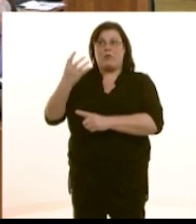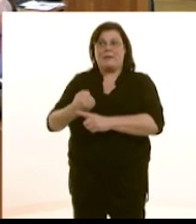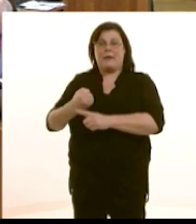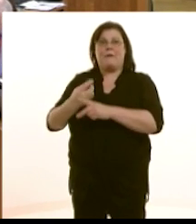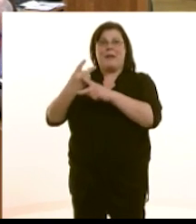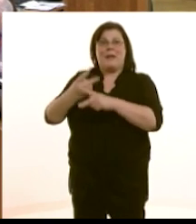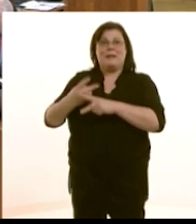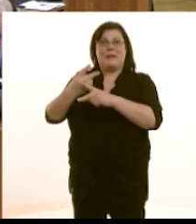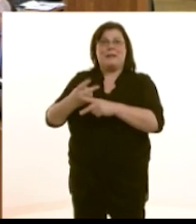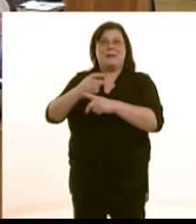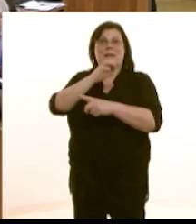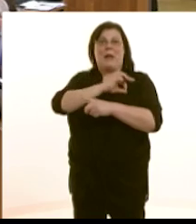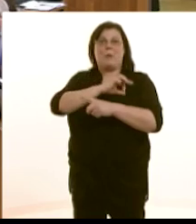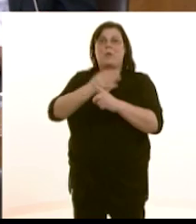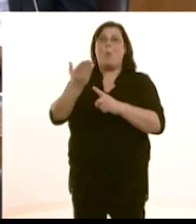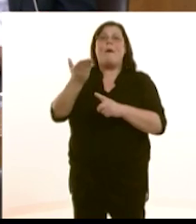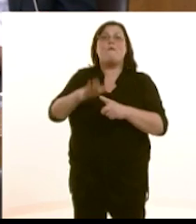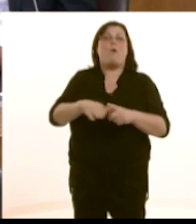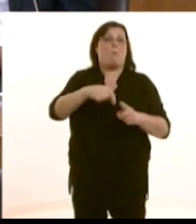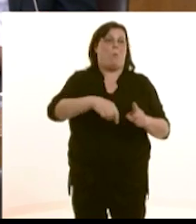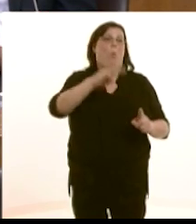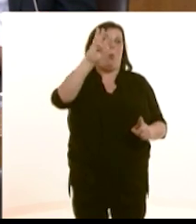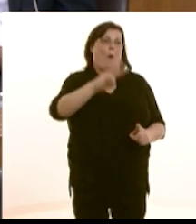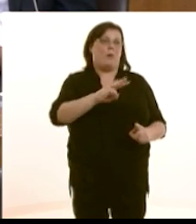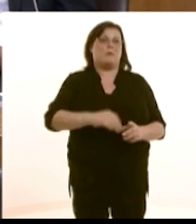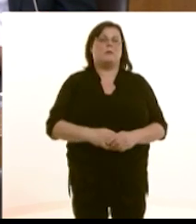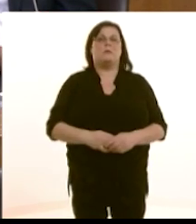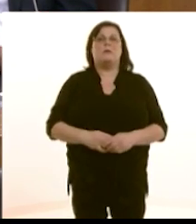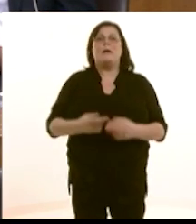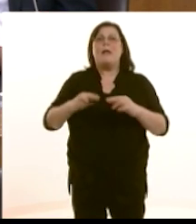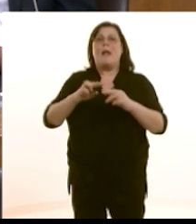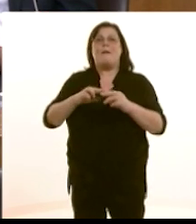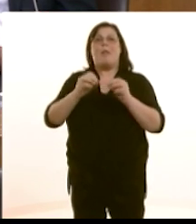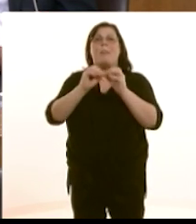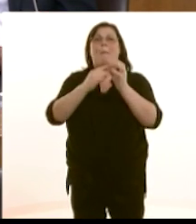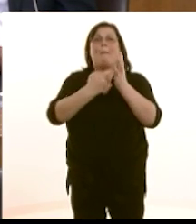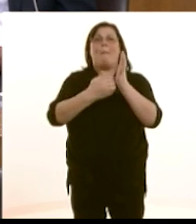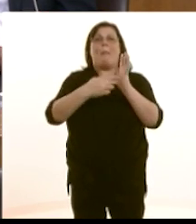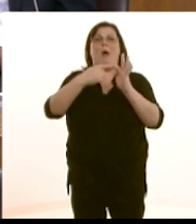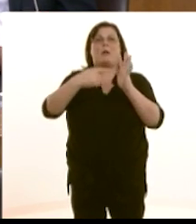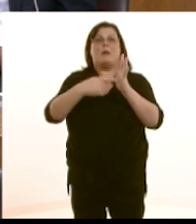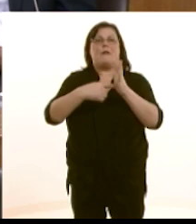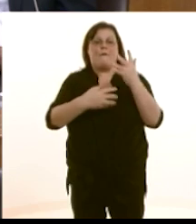o gofioír ffaith nid ydym yn gwybod faint o arian a fydd ar gael.